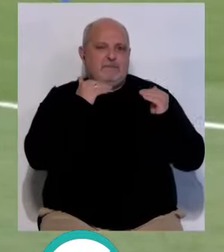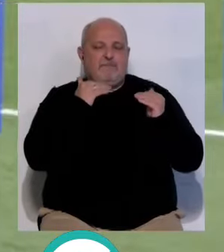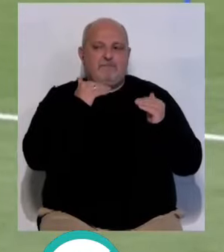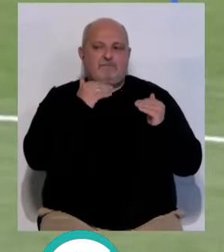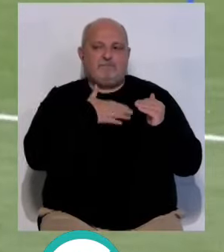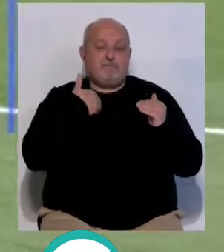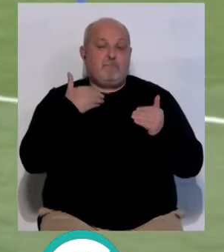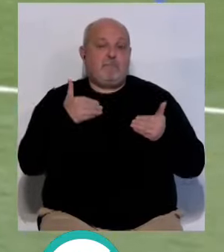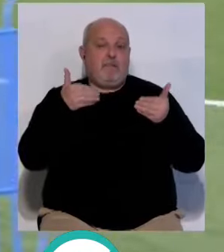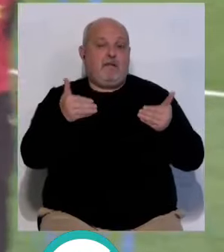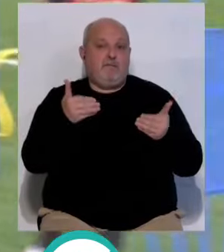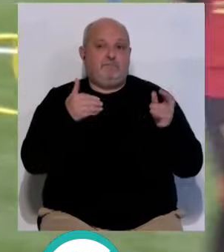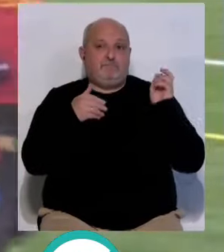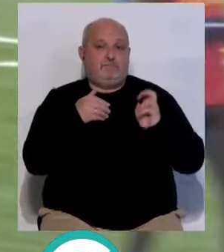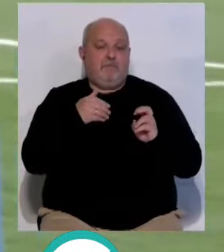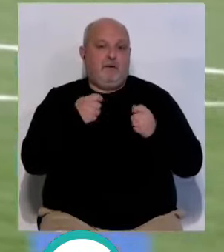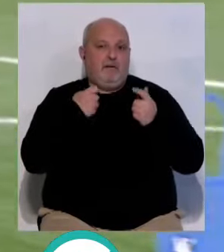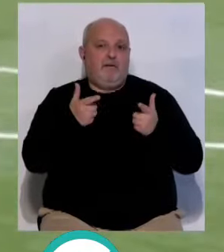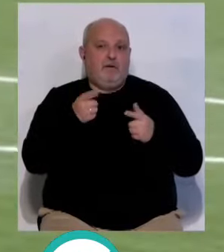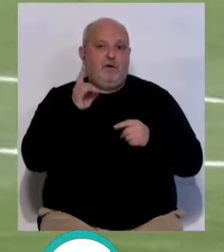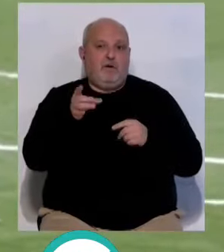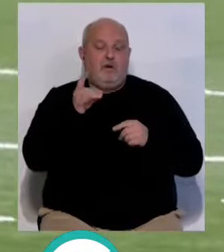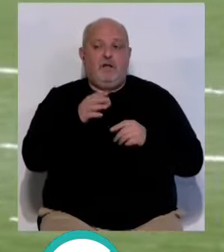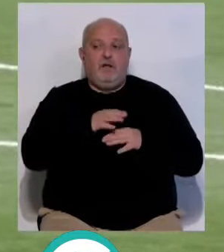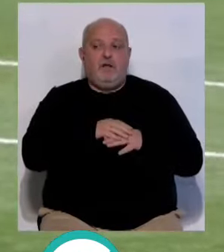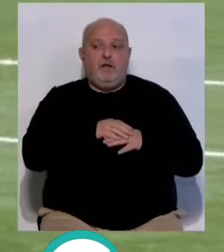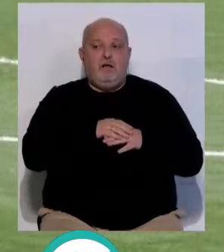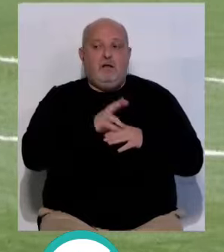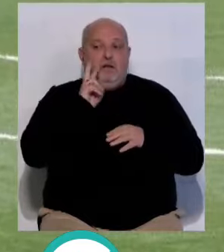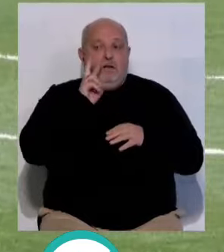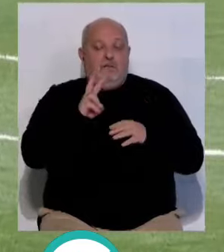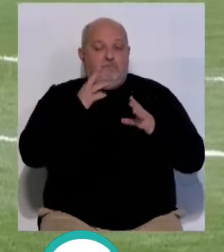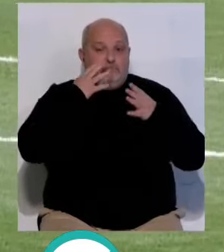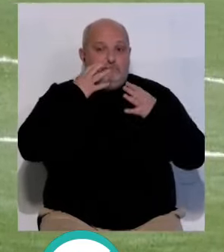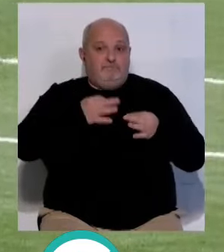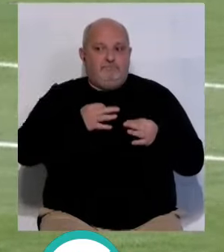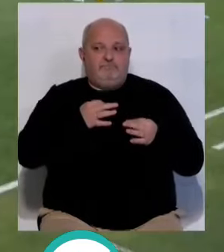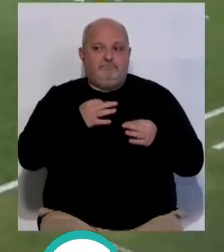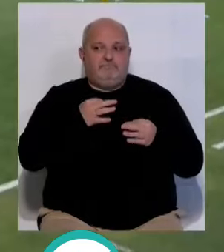que el delantero ha venido para marcar goles pero cuando tú los ves no es la misma actitud